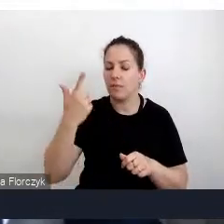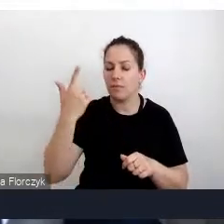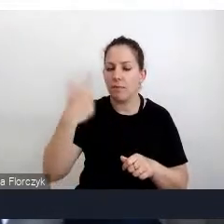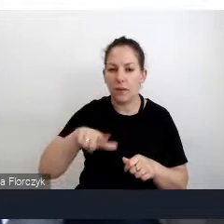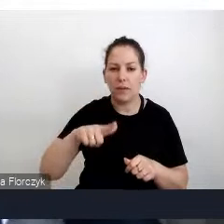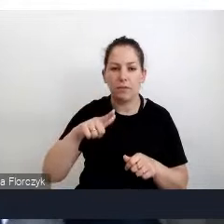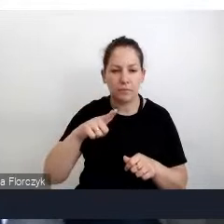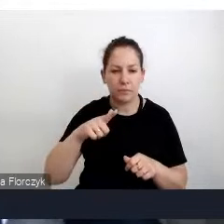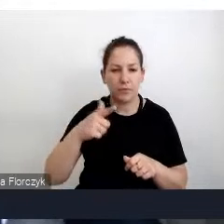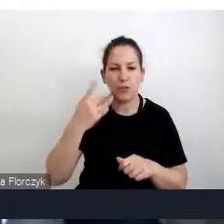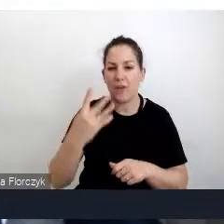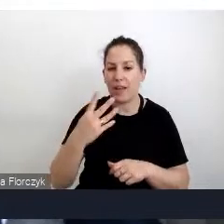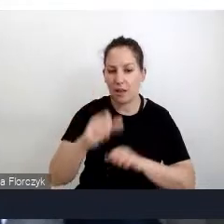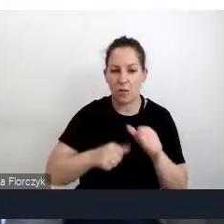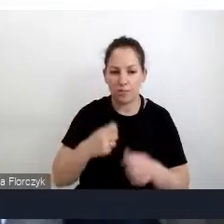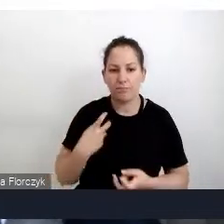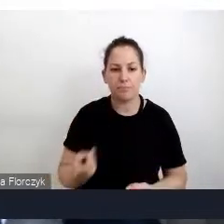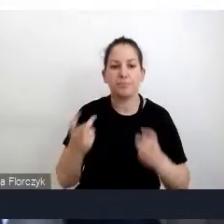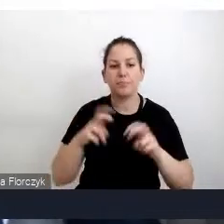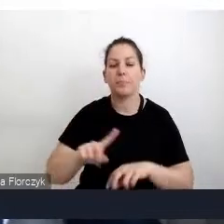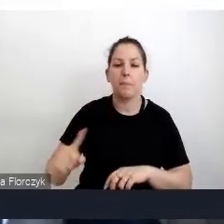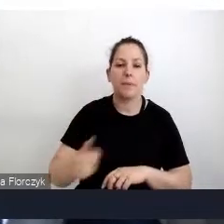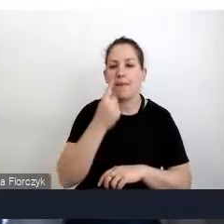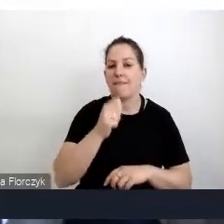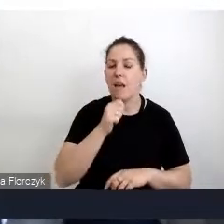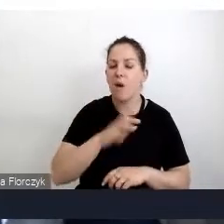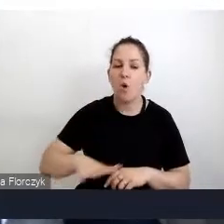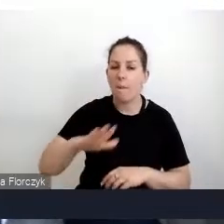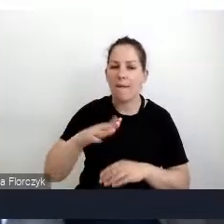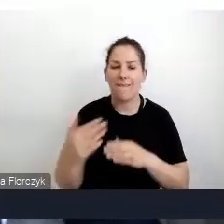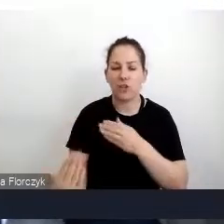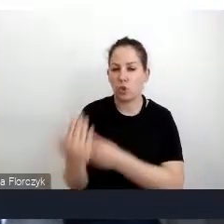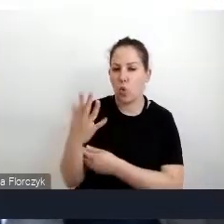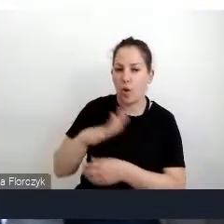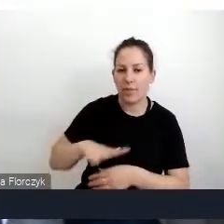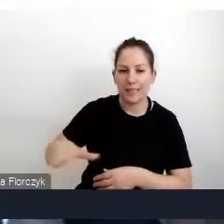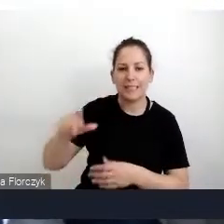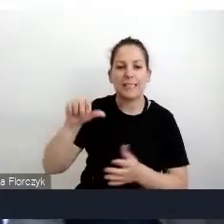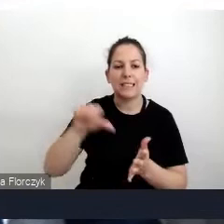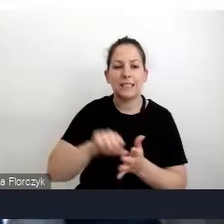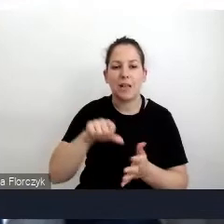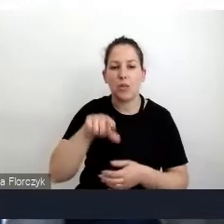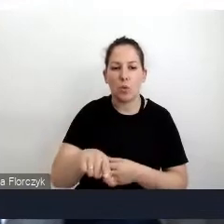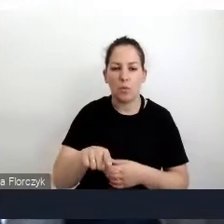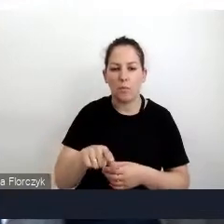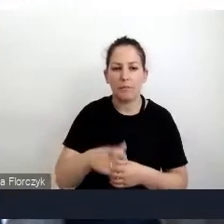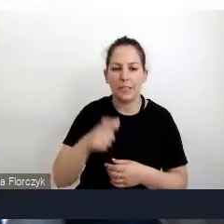kiedy to powstało pierwsze w Europie Wschodniej centrum CIFAL. Centrum CIFAL powstało w Płocku.